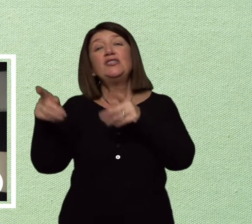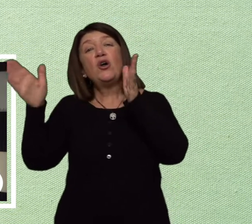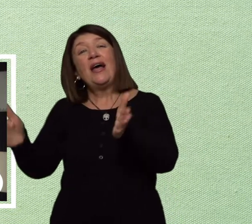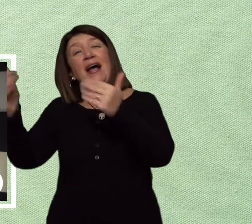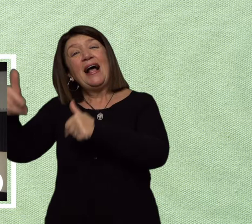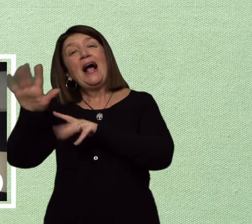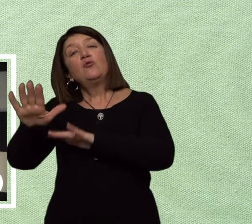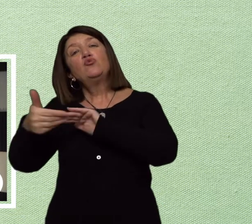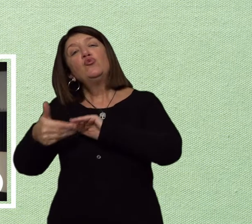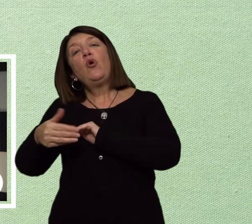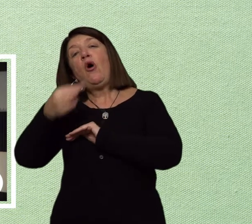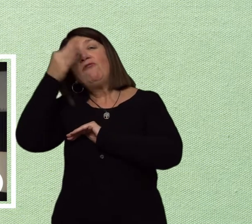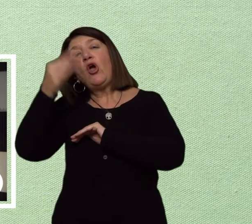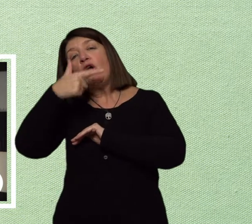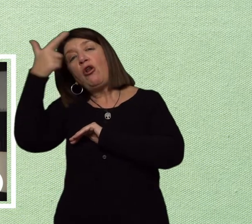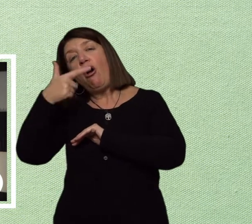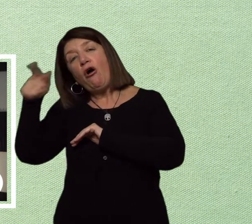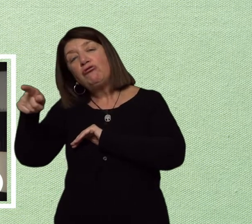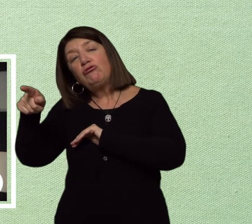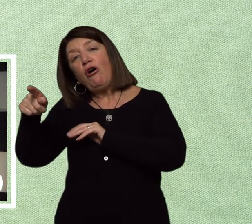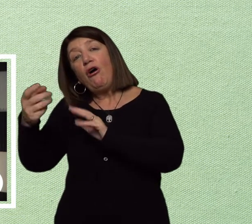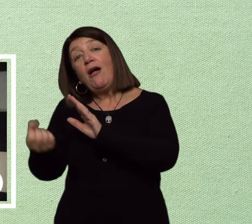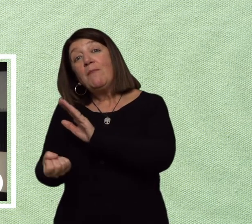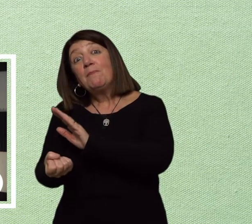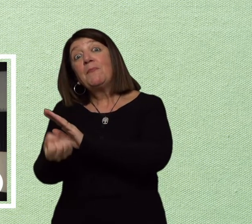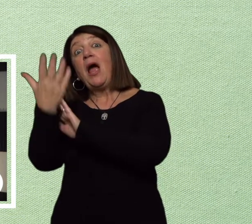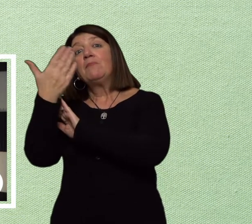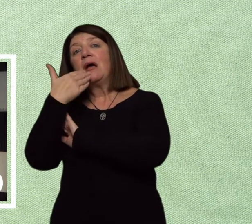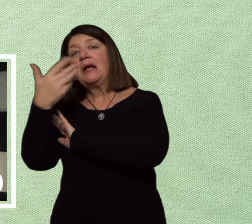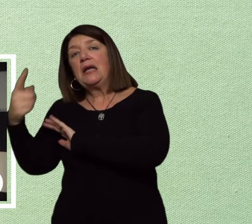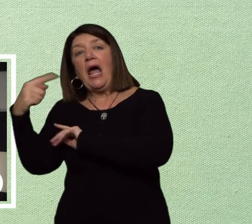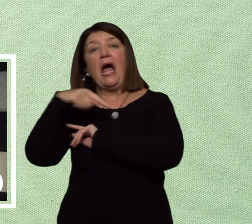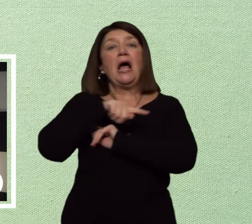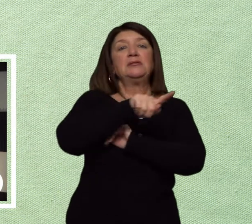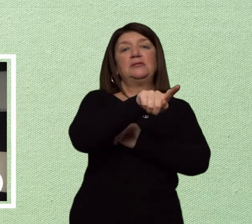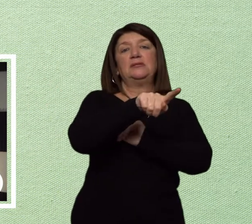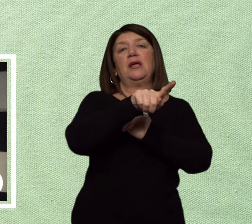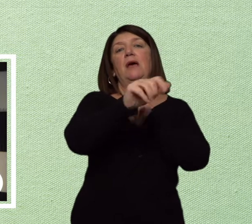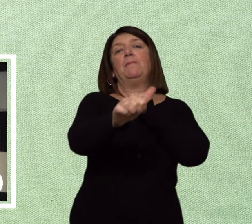contesto. Nasce da lontano perché ormai nasce dall'indagine dell'Associazione Verba che era